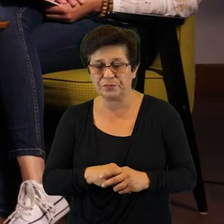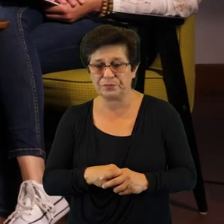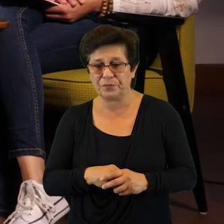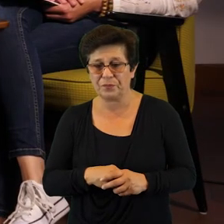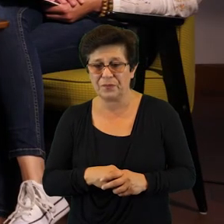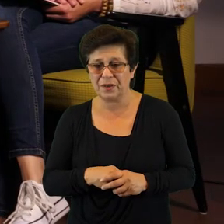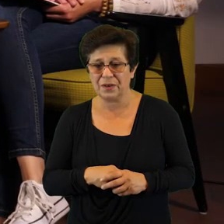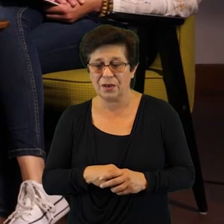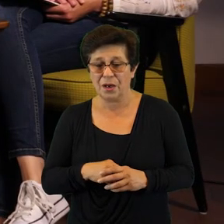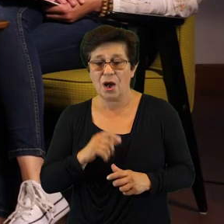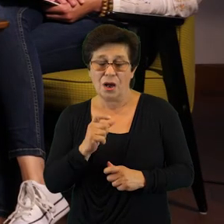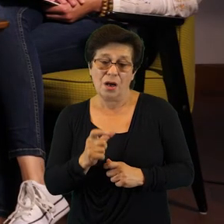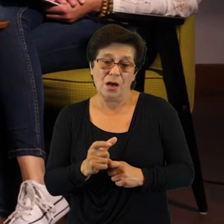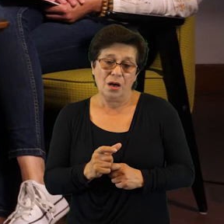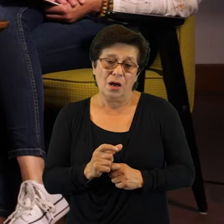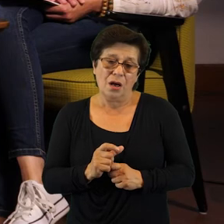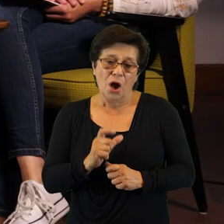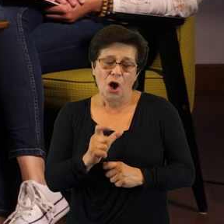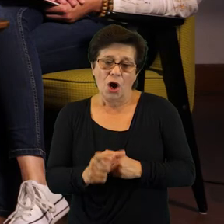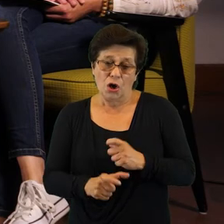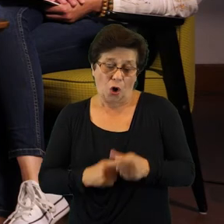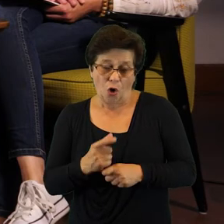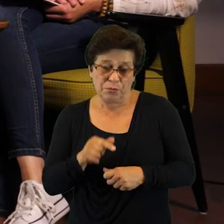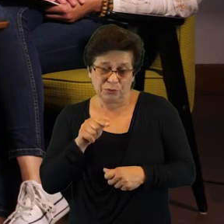Tak więc robił to do pewnego stopnia z premedytacją,